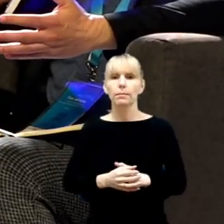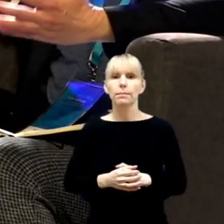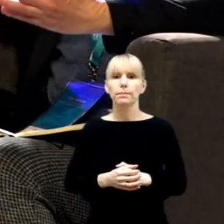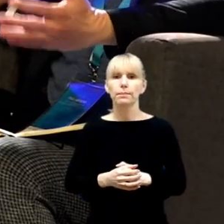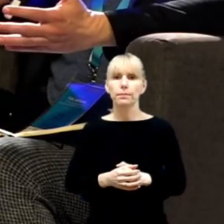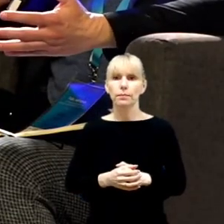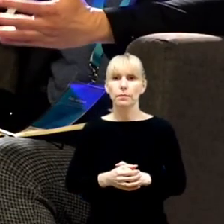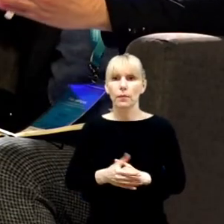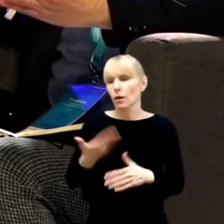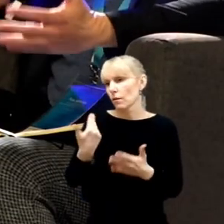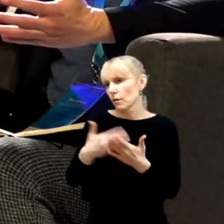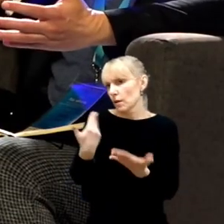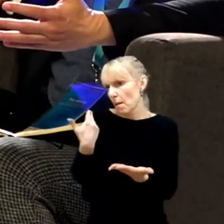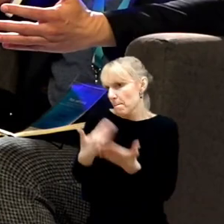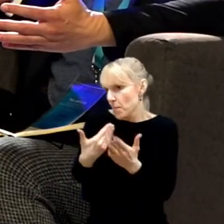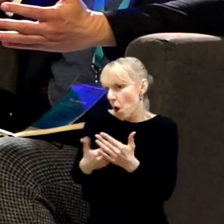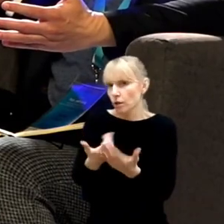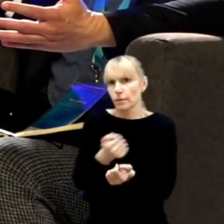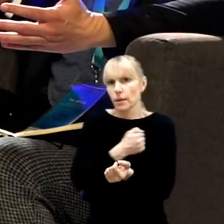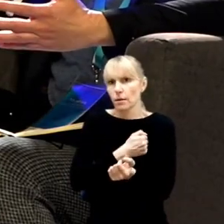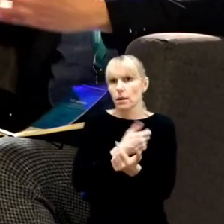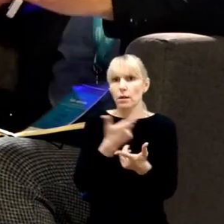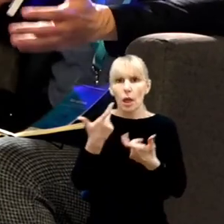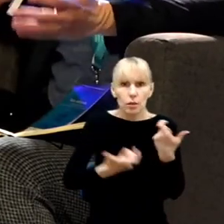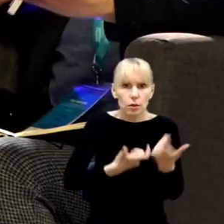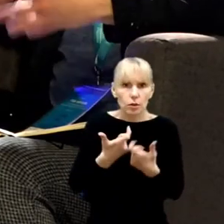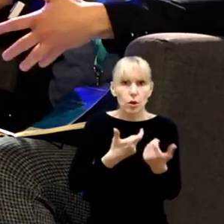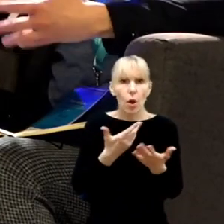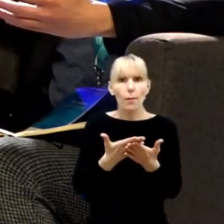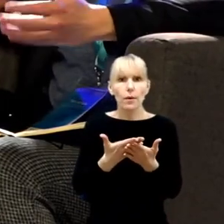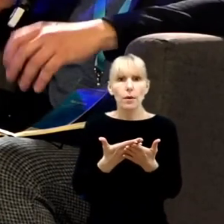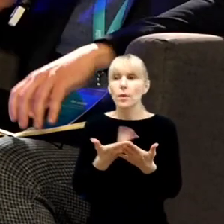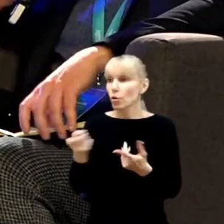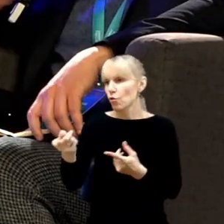jednak zrobię wszystko, żeby być taki czy inny sposób i tak dalej.